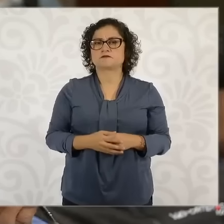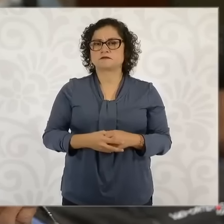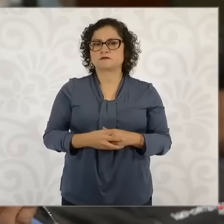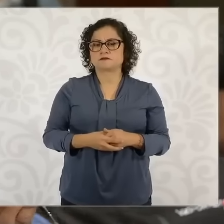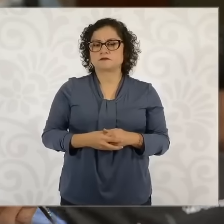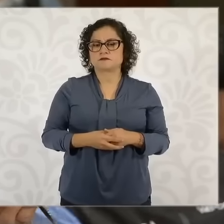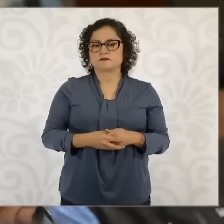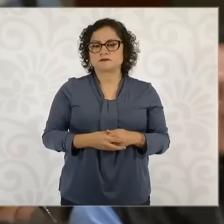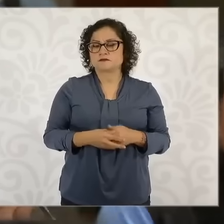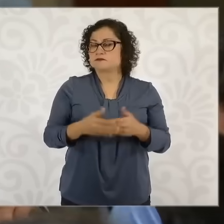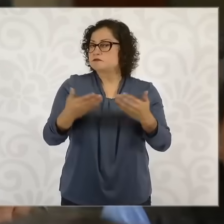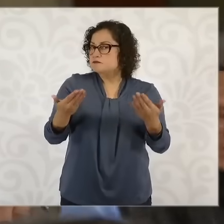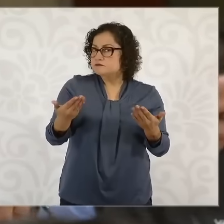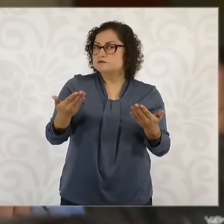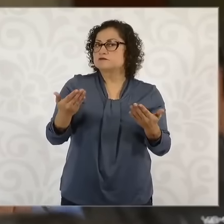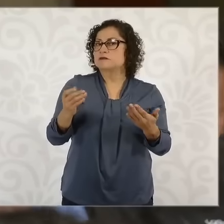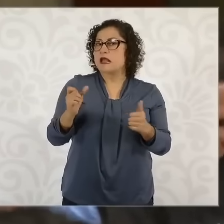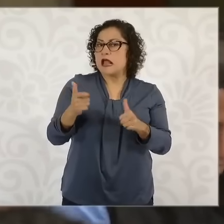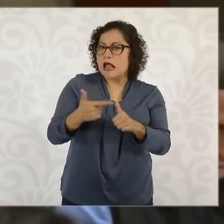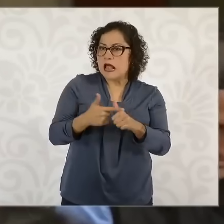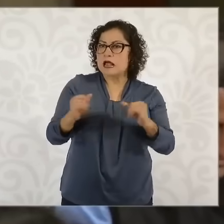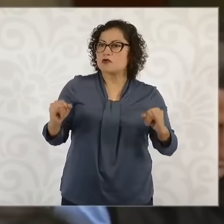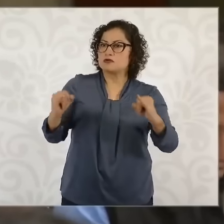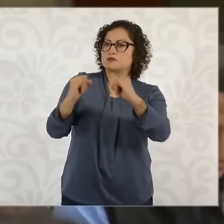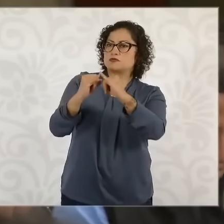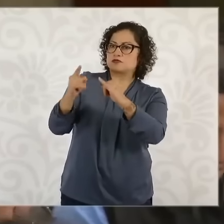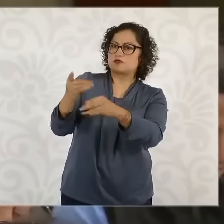alianza comercial con alguna institución bancaria que ofrezca más beneficios a los